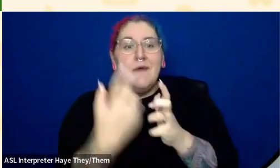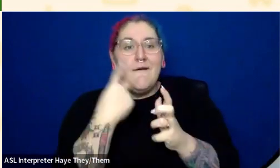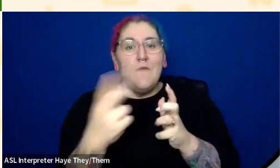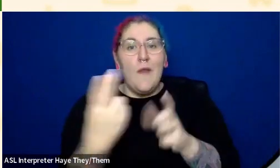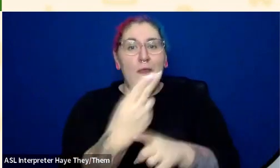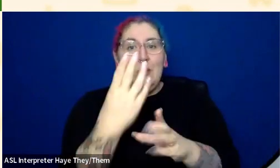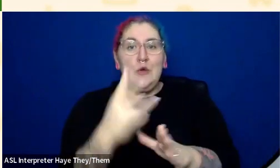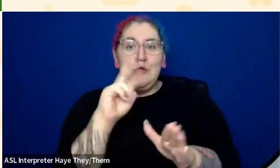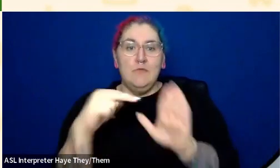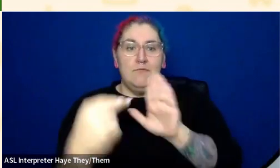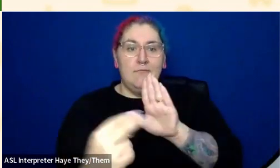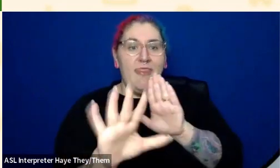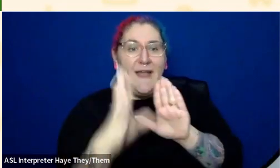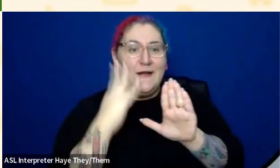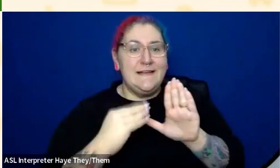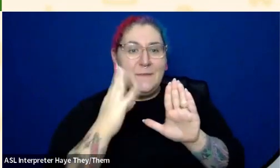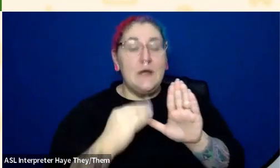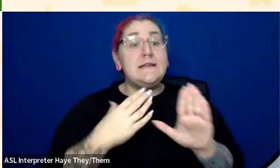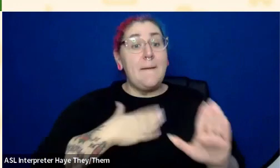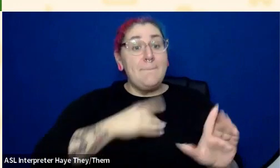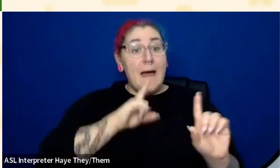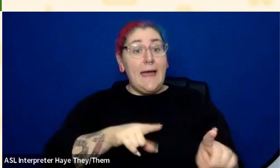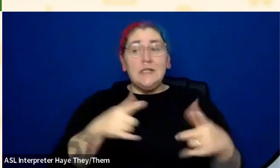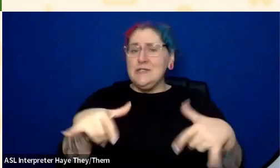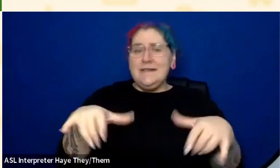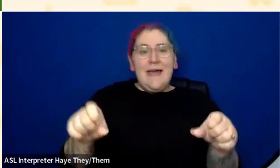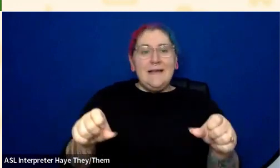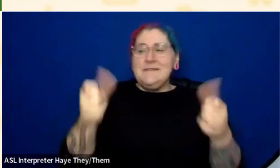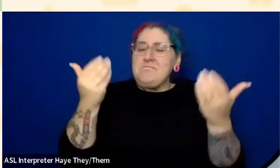En mi caso, la respuesta fue Sí, continúa con la animación.